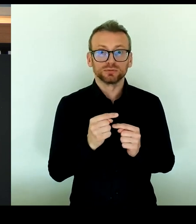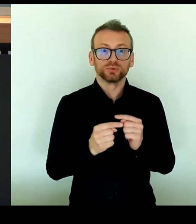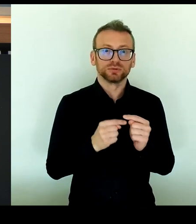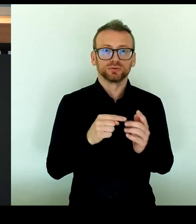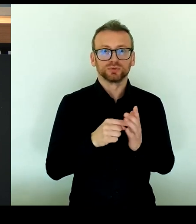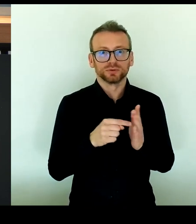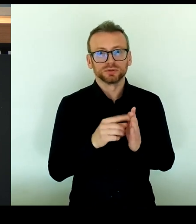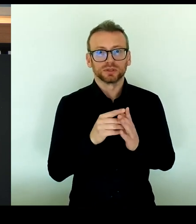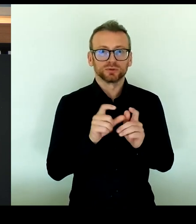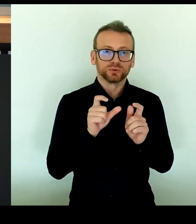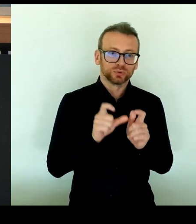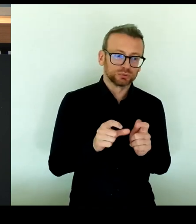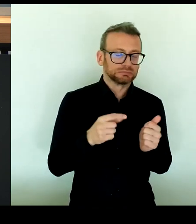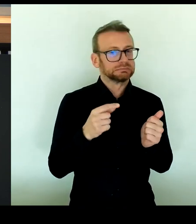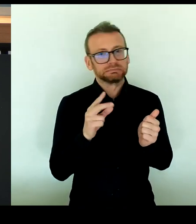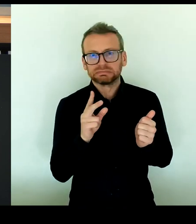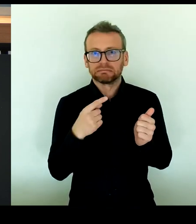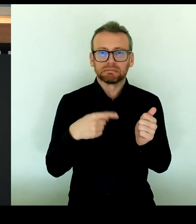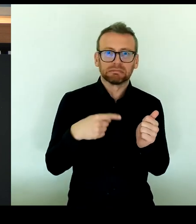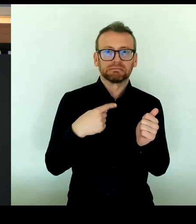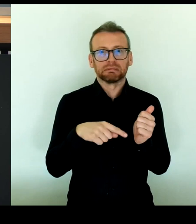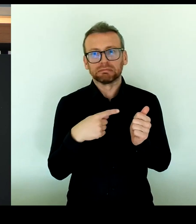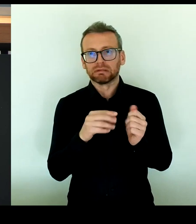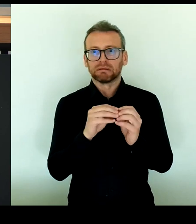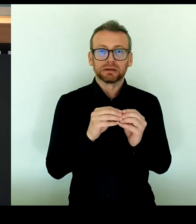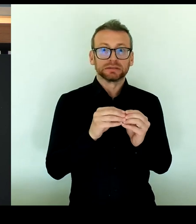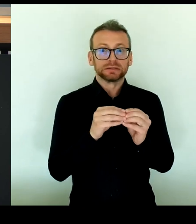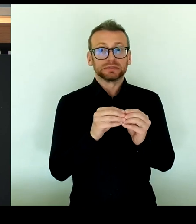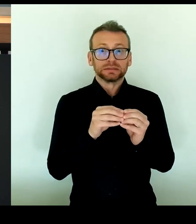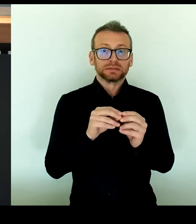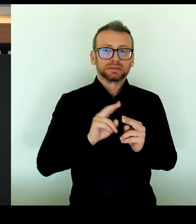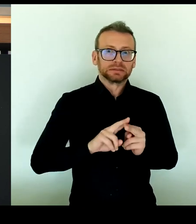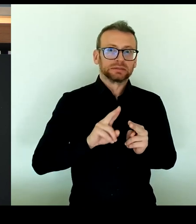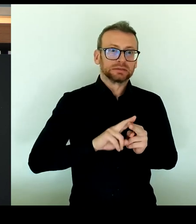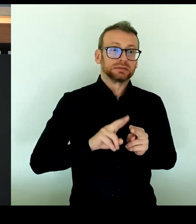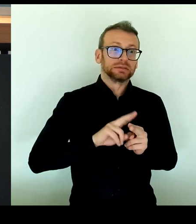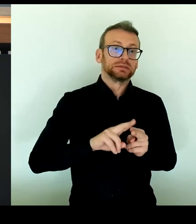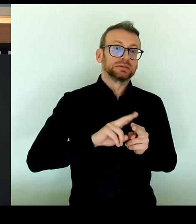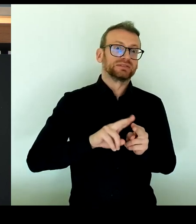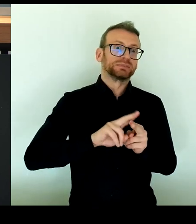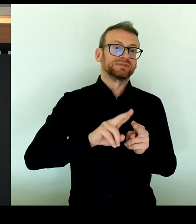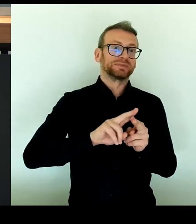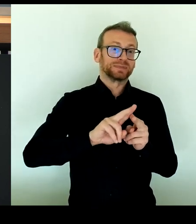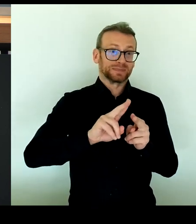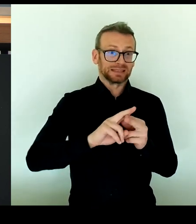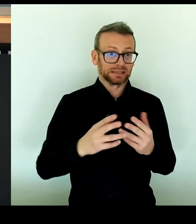Wir haben deutlich gemacht, dass die Anschaffung von Tablets der großen Hersteller datenschutzrechtlich problematisch ist.